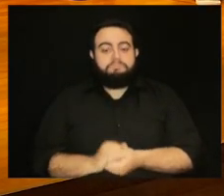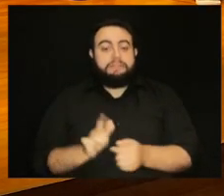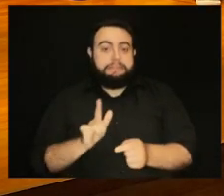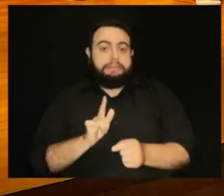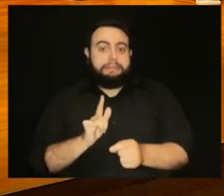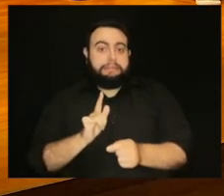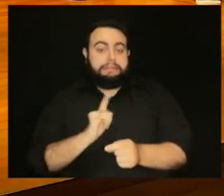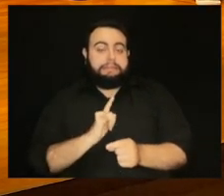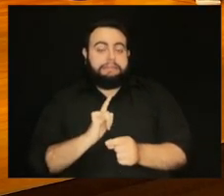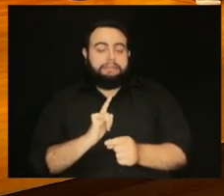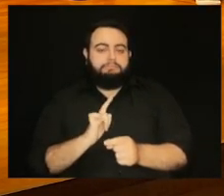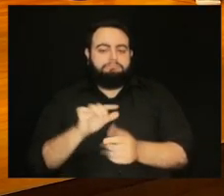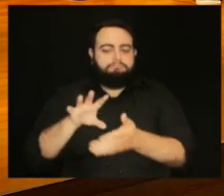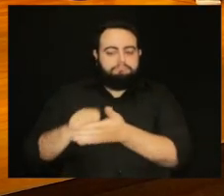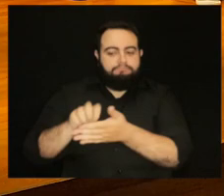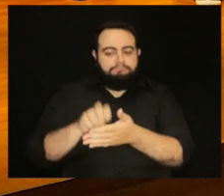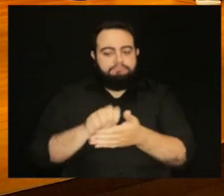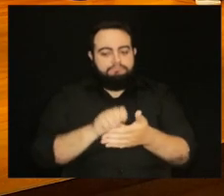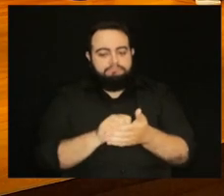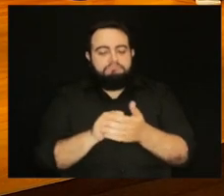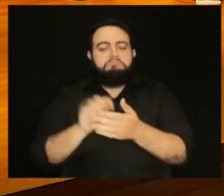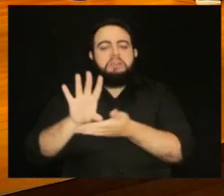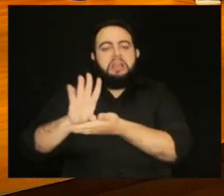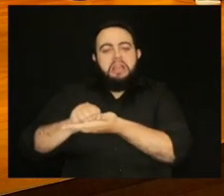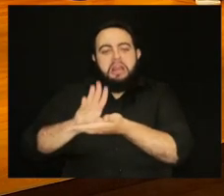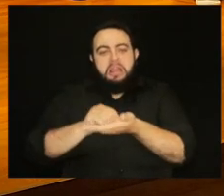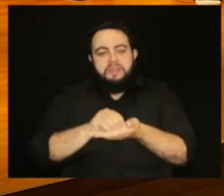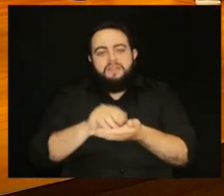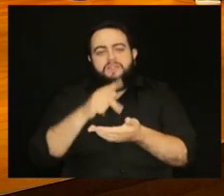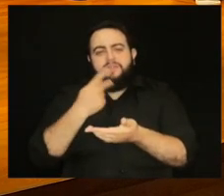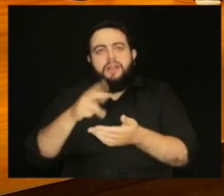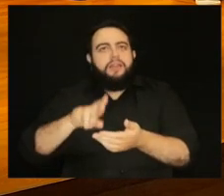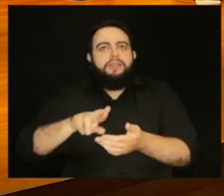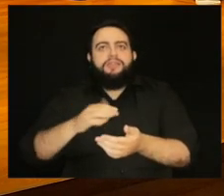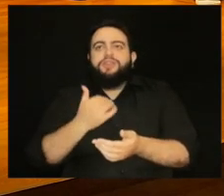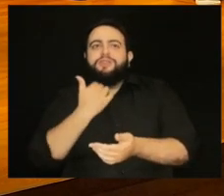relatos das gravadoras dos caras dizendo: não adianta mandar disco de samba lá para Porto